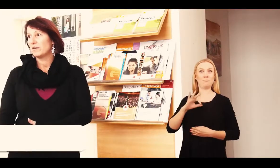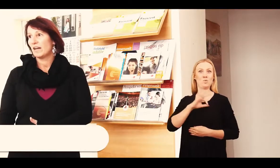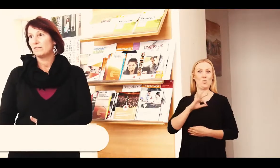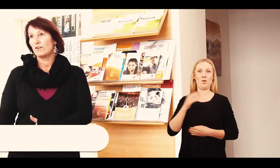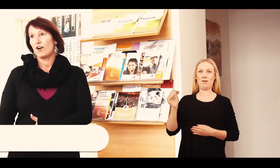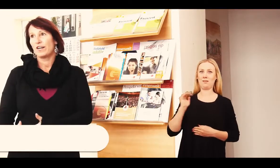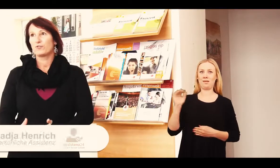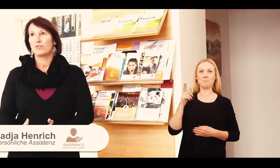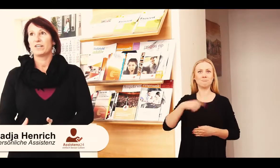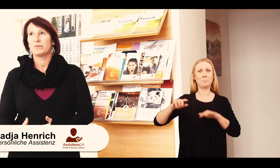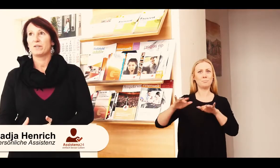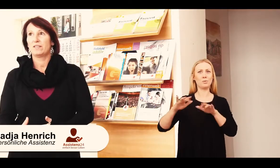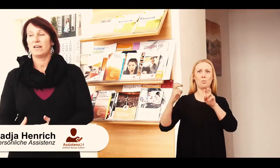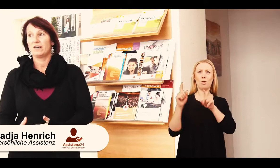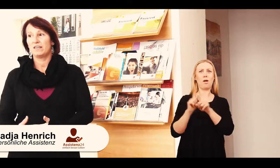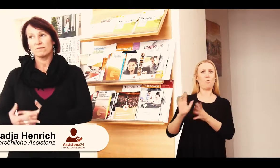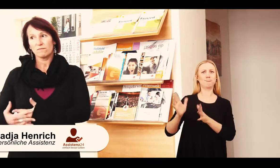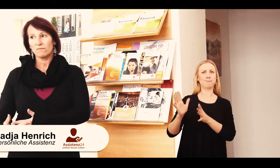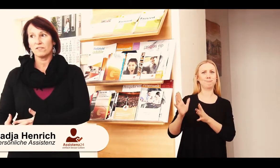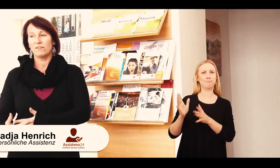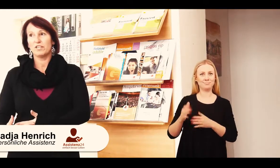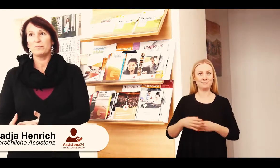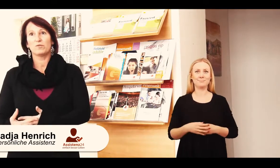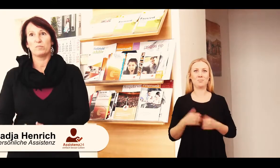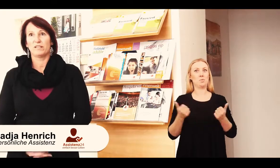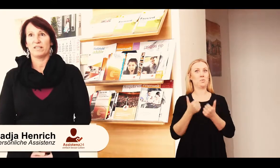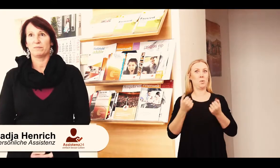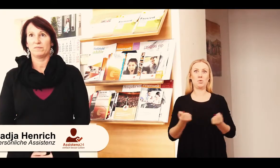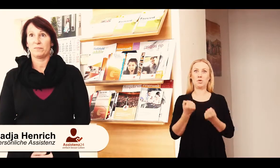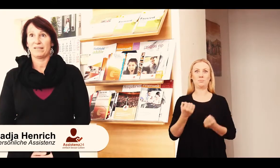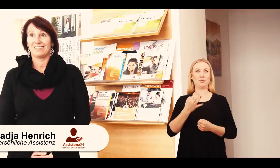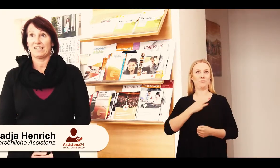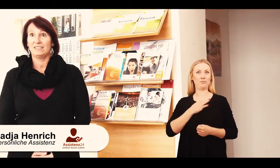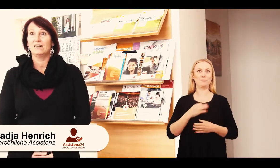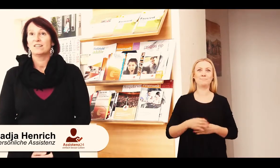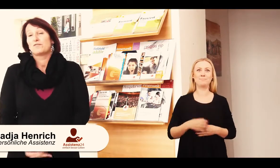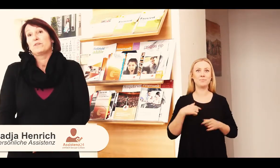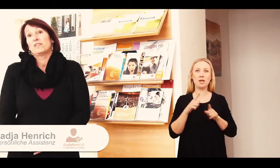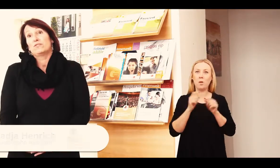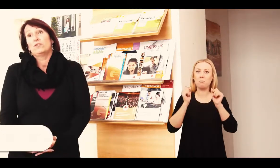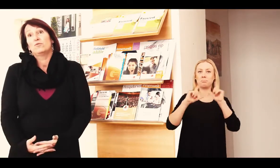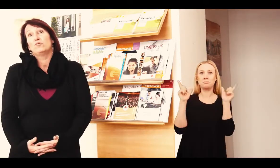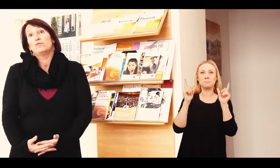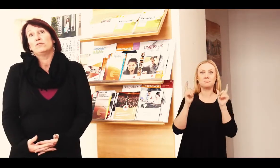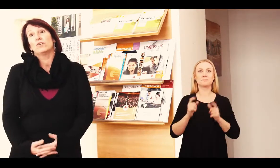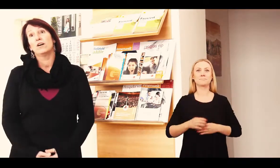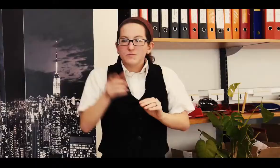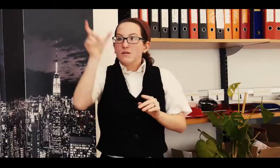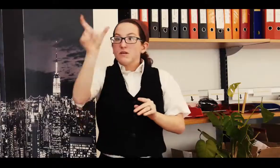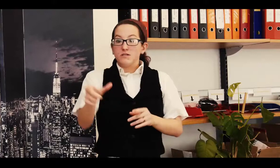Mit Nicole habe ich eine Kollegin, mit der ich hier im Büro auch gebärden kann. Für mich ist das eine tolle Übung.